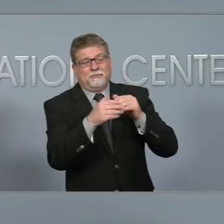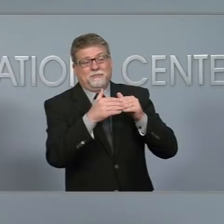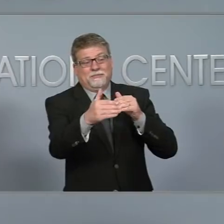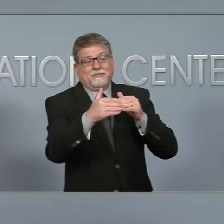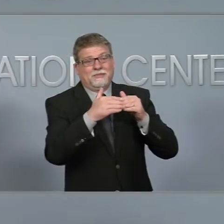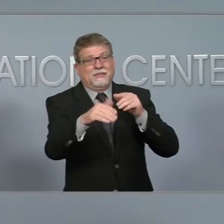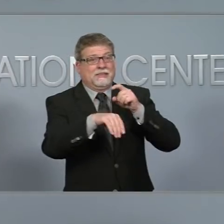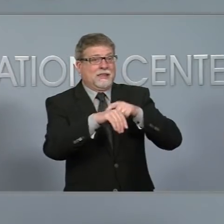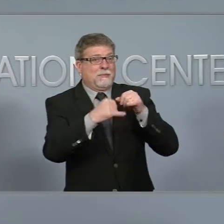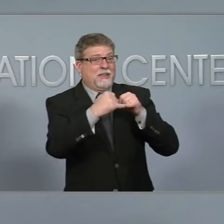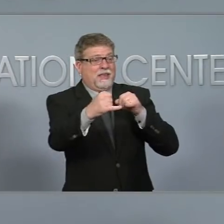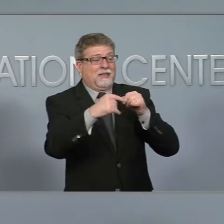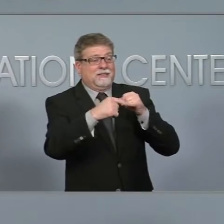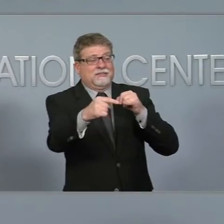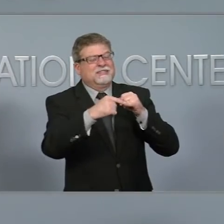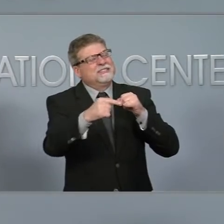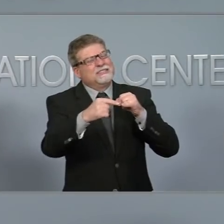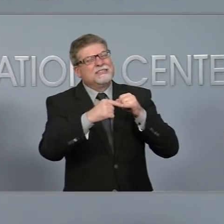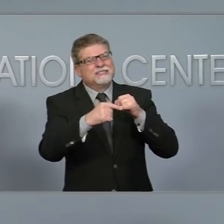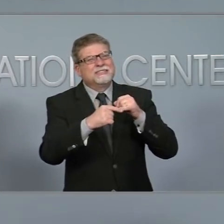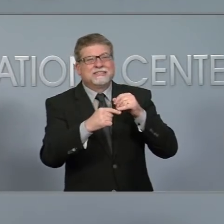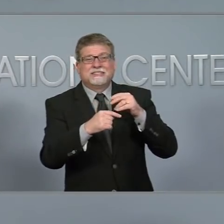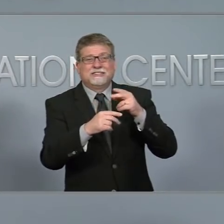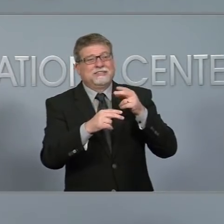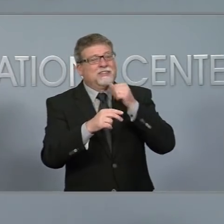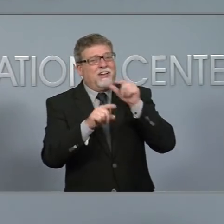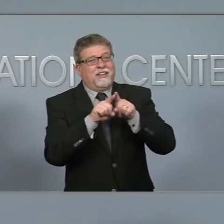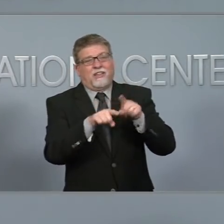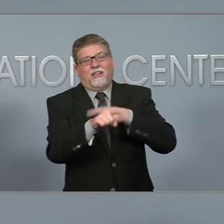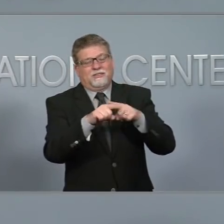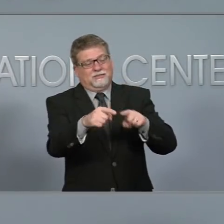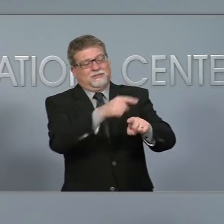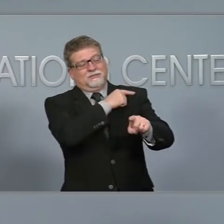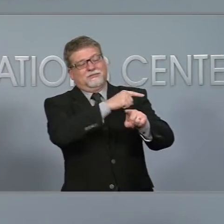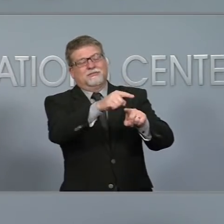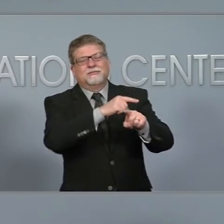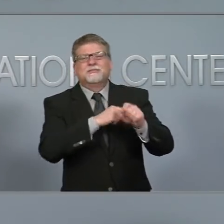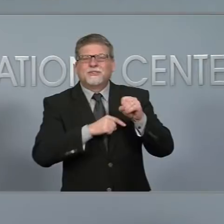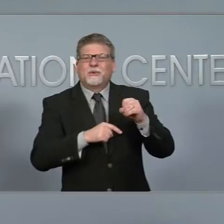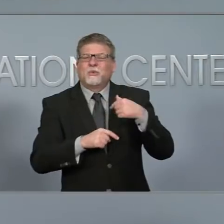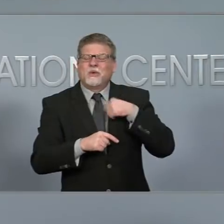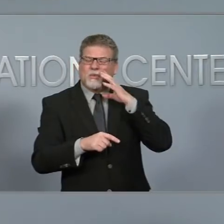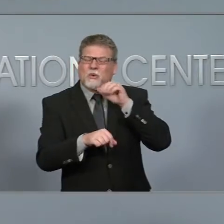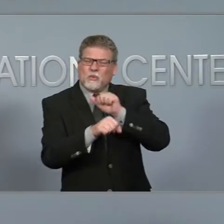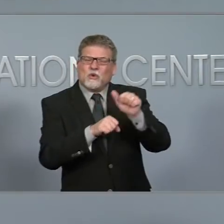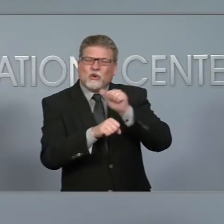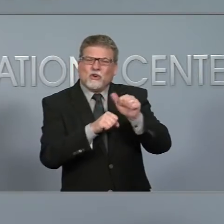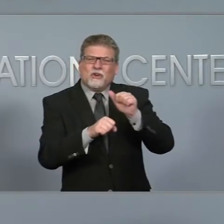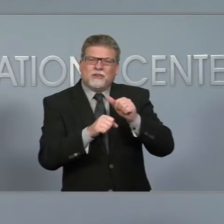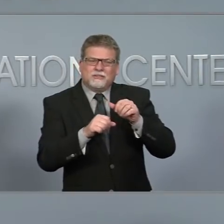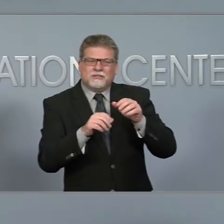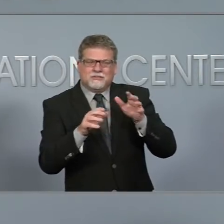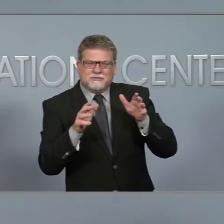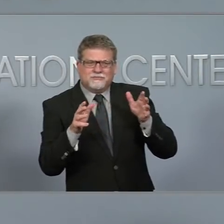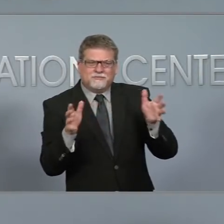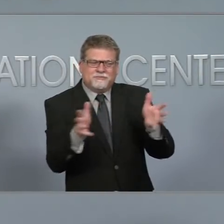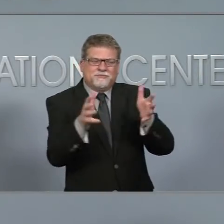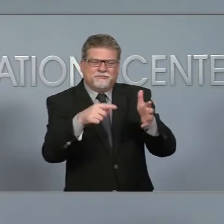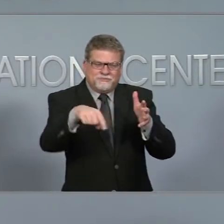ellos se han estado vacunando por un Por mucho tiempo, pero